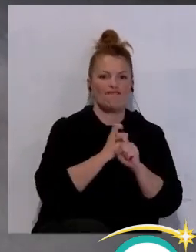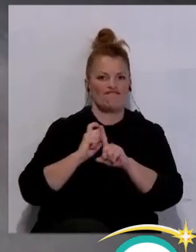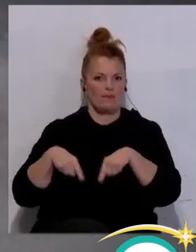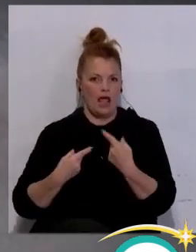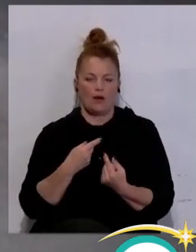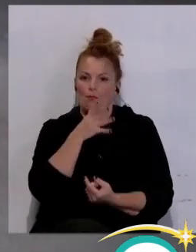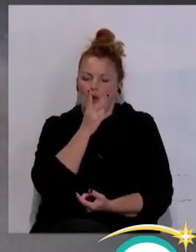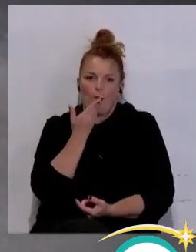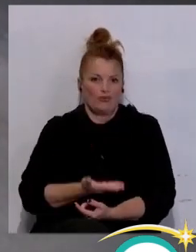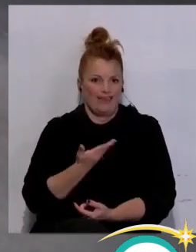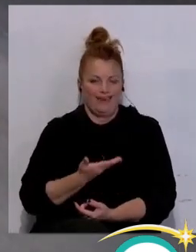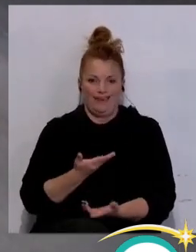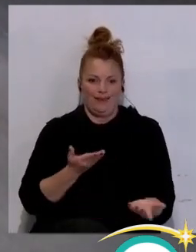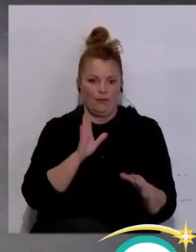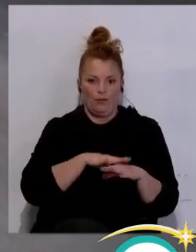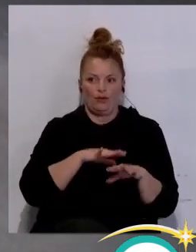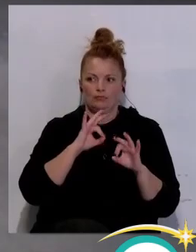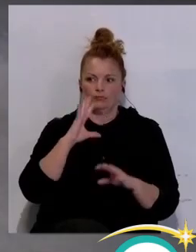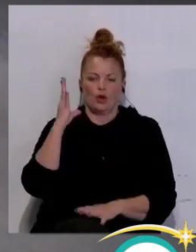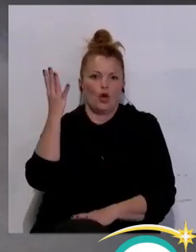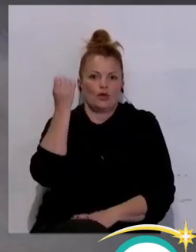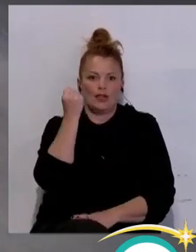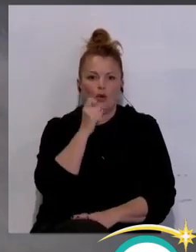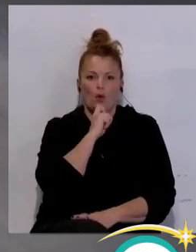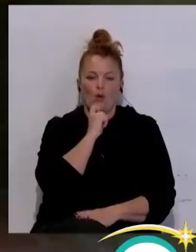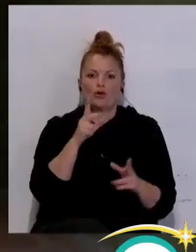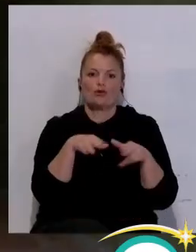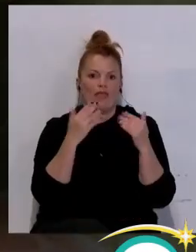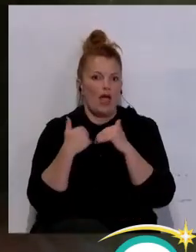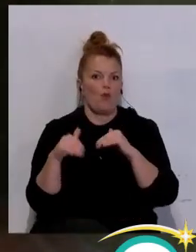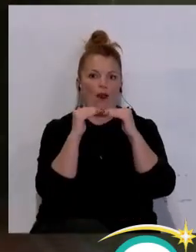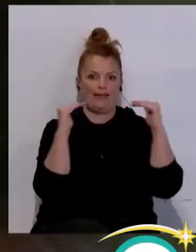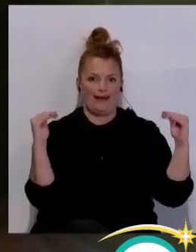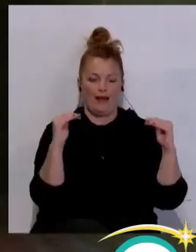es de cara sobre todo a conseguir una sociedad igualitaria desde el ayuntamiento de Cádiz